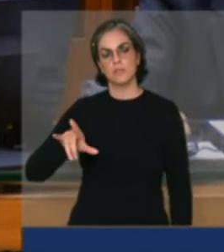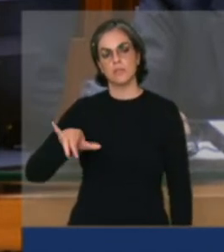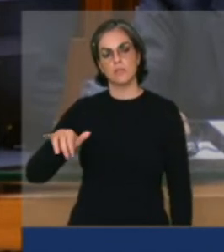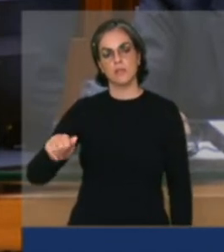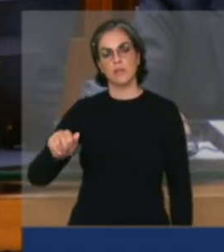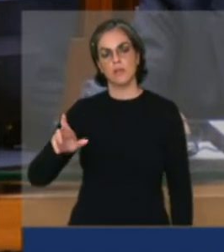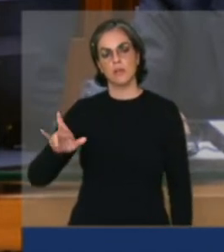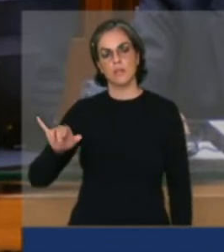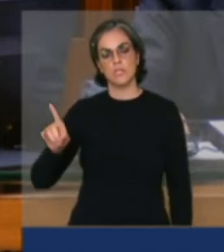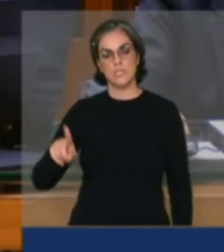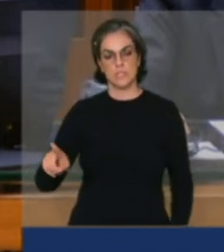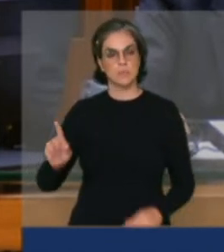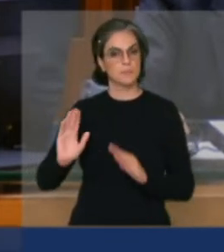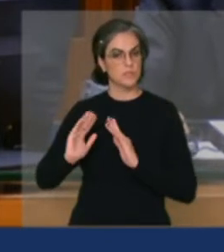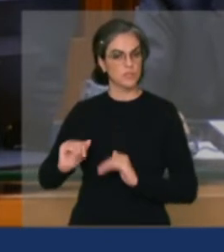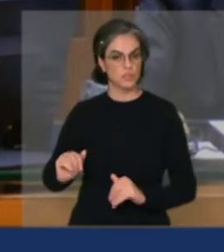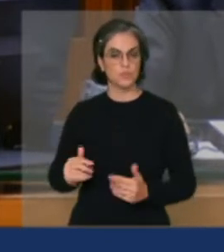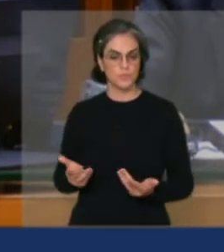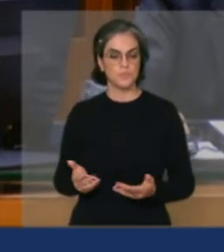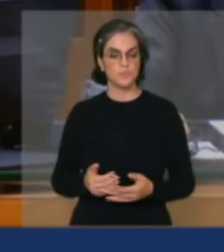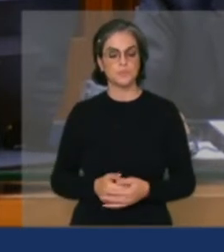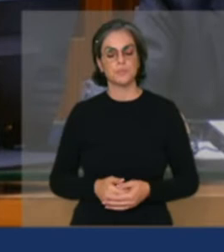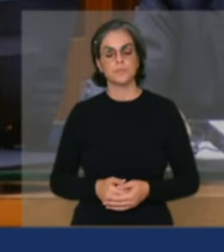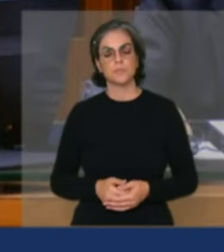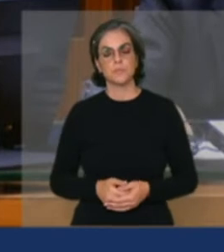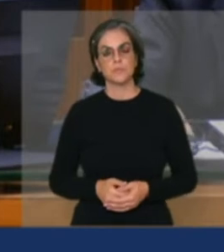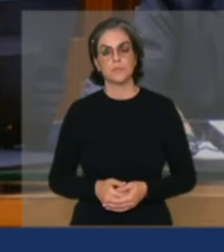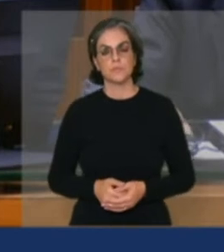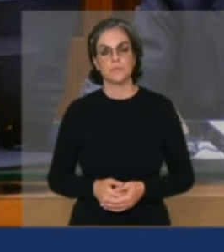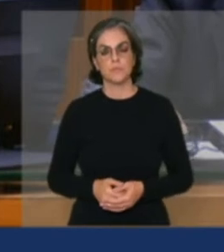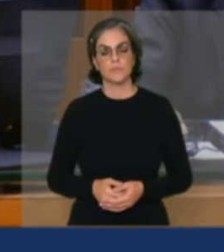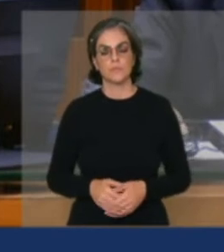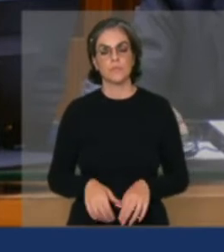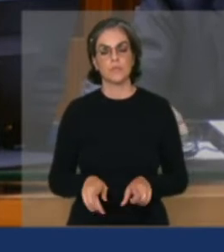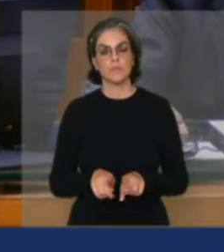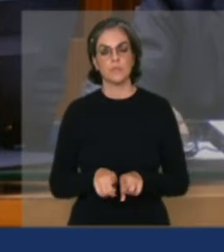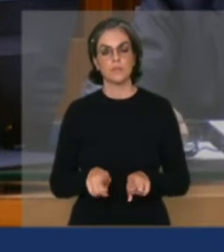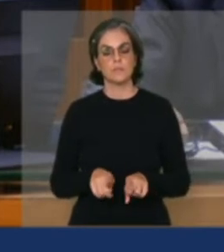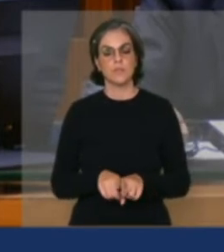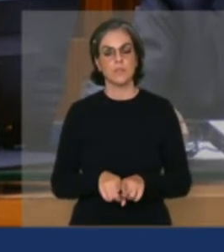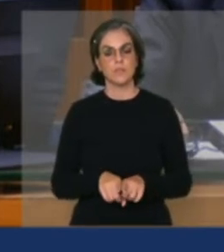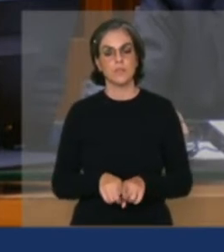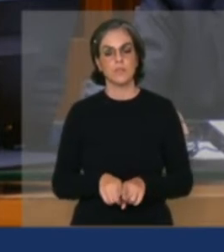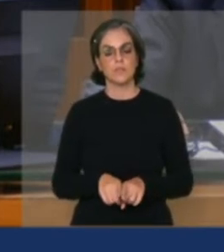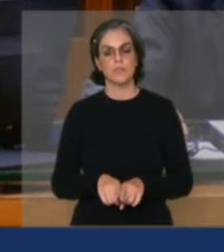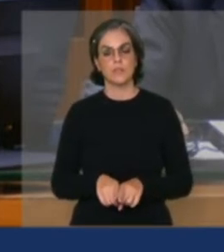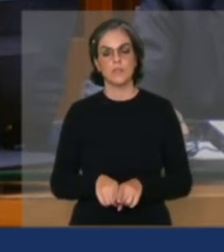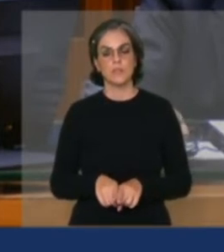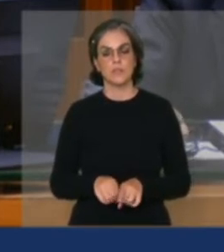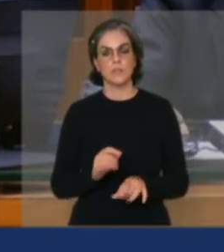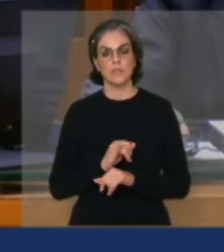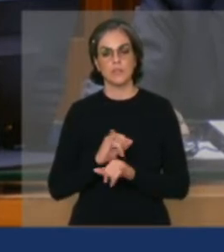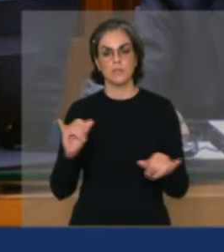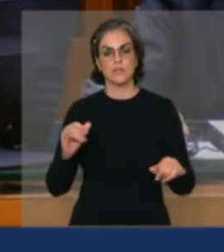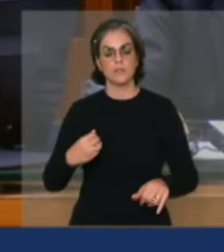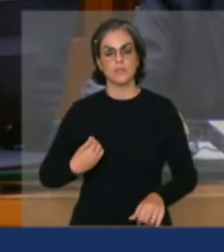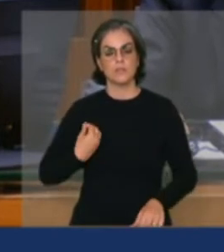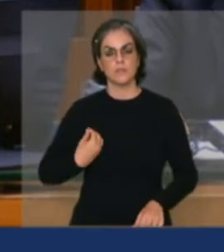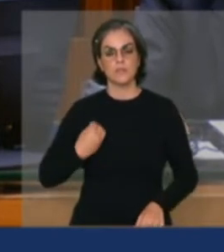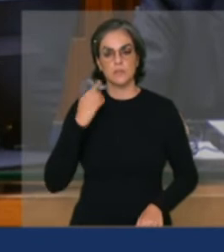PRONUNCIAMENTO POSSA SER DIVULGADO NOS MEIOS DE PUBLICAÇÃO DA CASA, E PEDIR AINDA, DEPUTADA ROSA NEIDE ESTAMOS AQUI COM O DEPUTADO QUE ESTÁ ACOMPANHADO DE UM